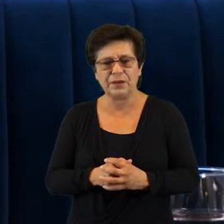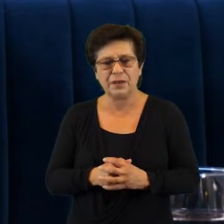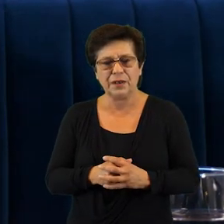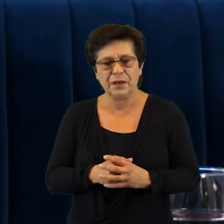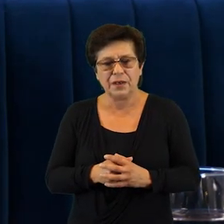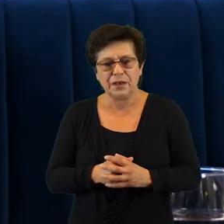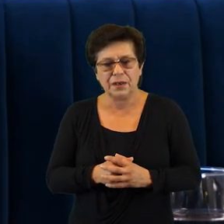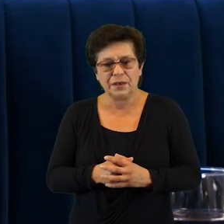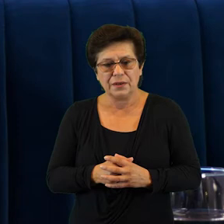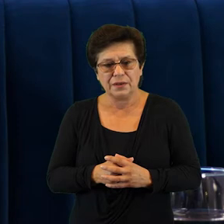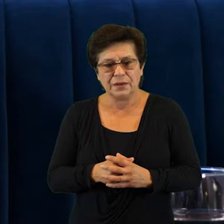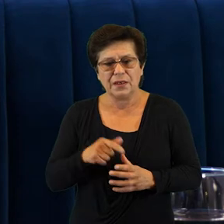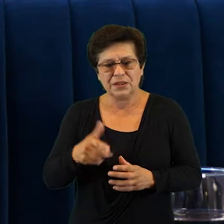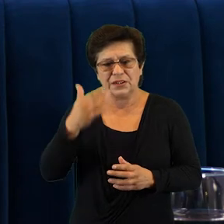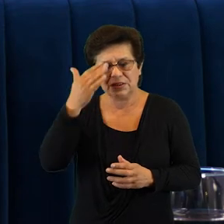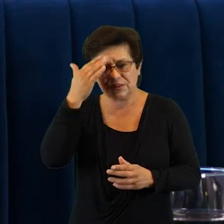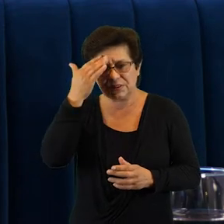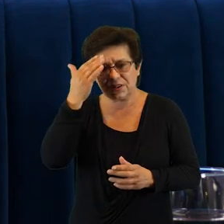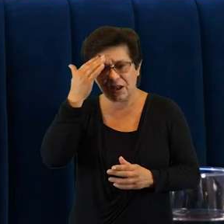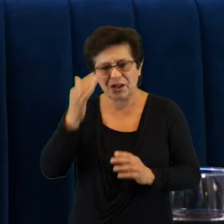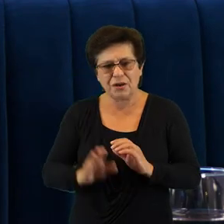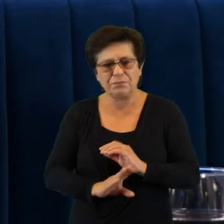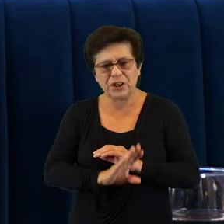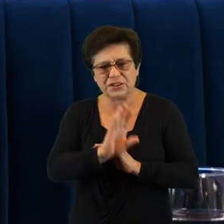W Polsce najbardziej znanym ich przedstawicielem jest Jacques Le Goff.